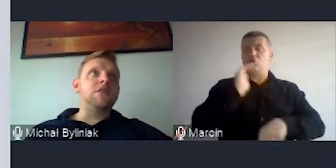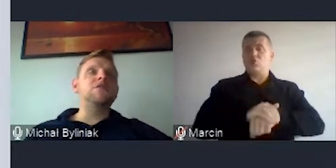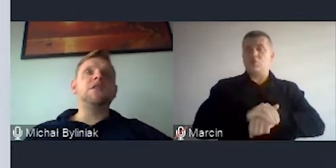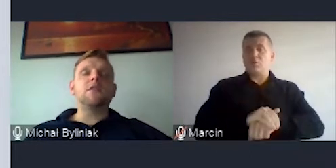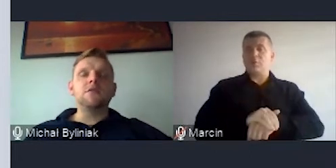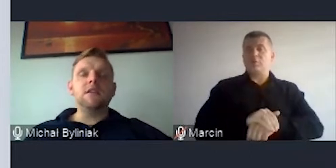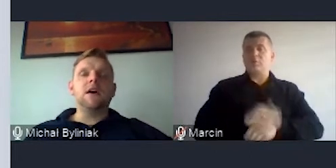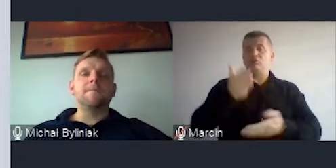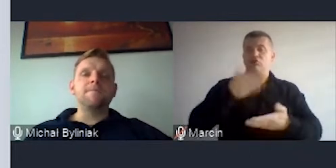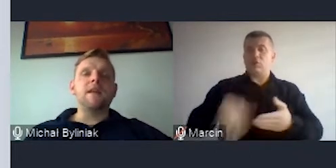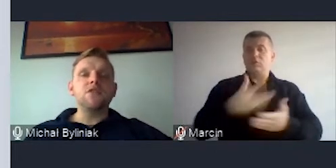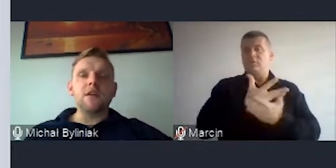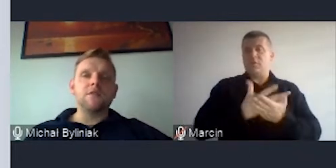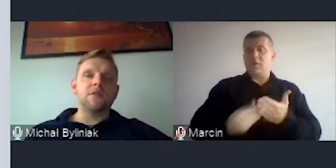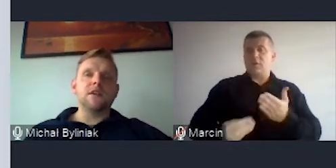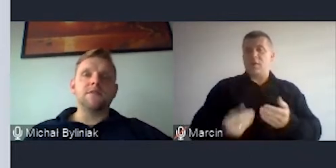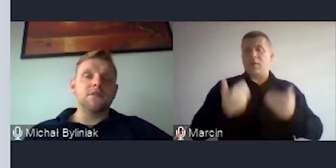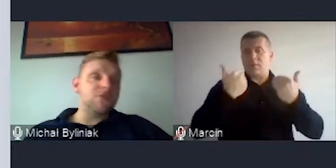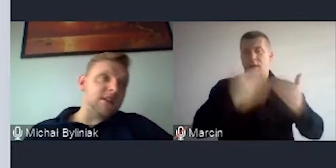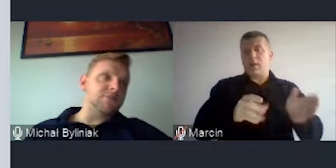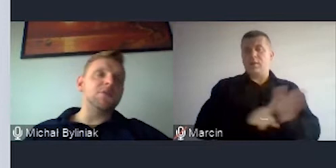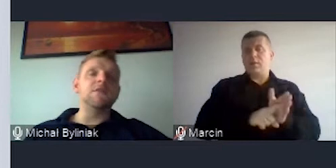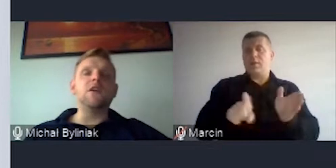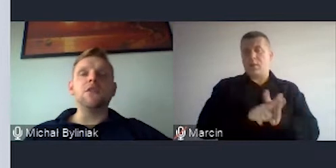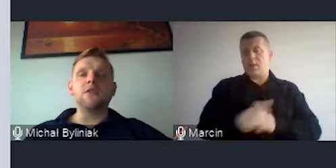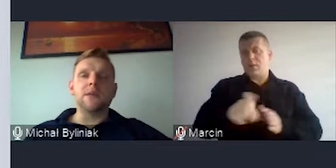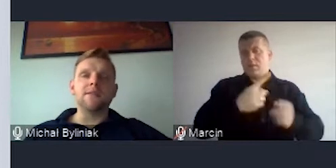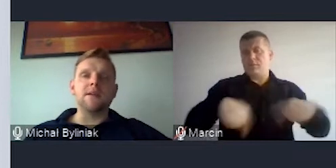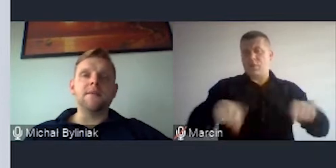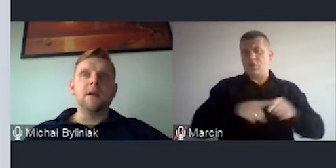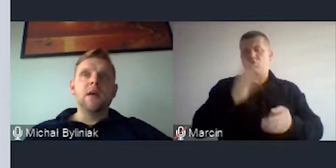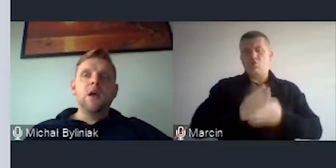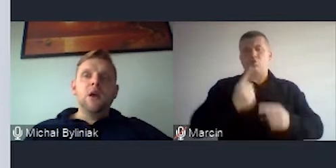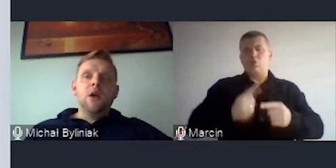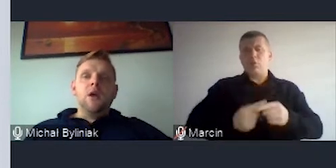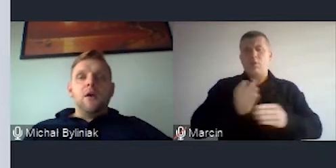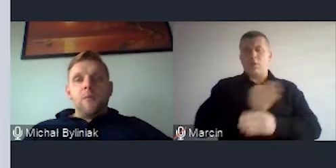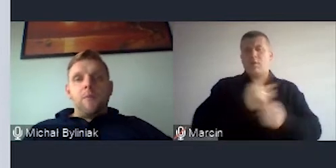cześć wynagrodzenia należnego wykonawcy już za na przykład wykonaną pracę,